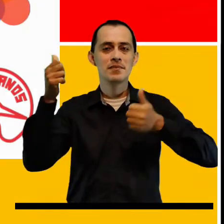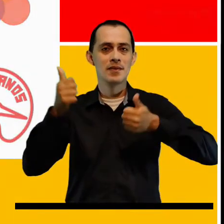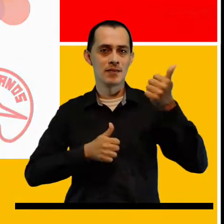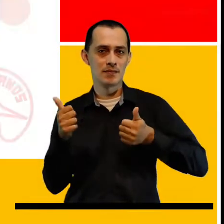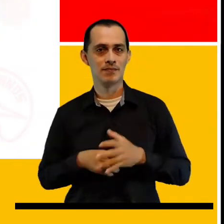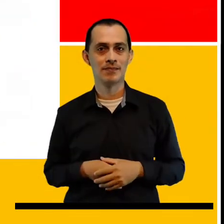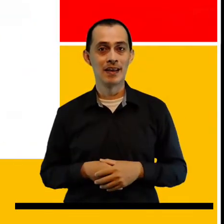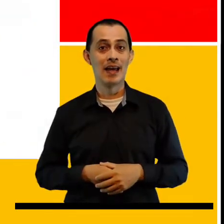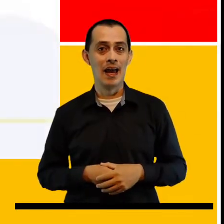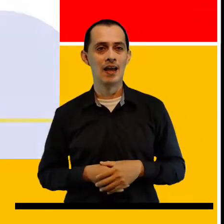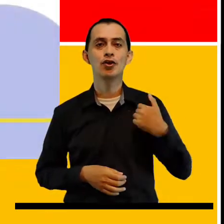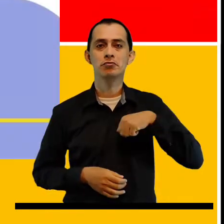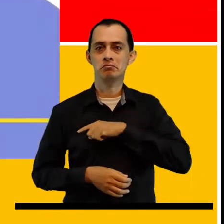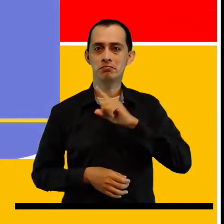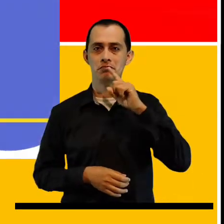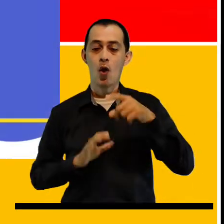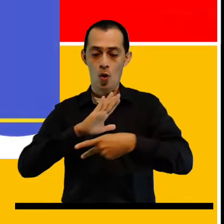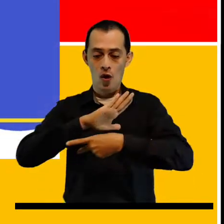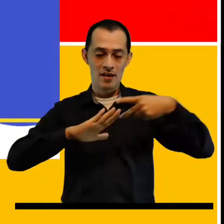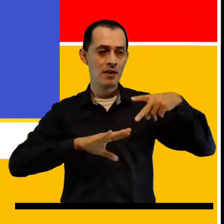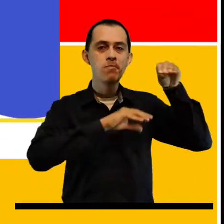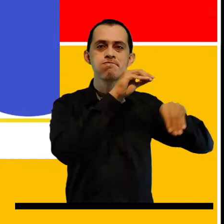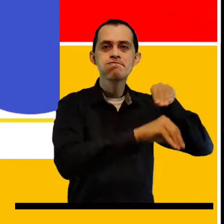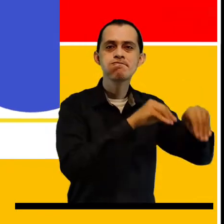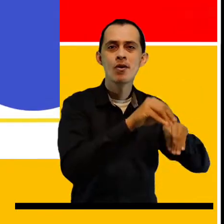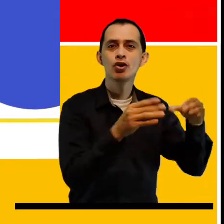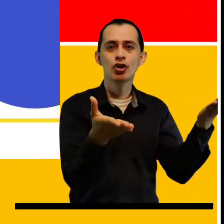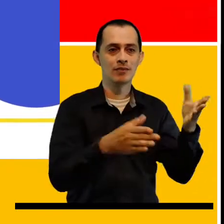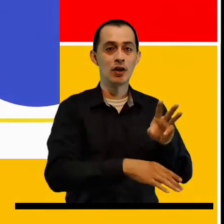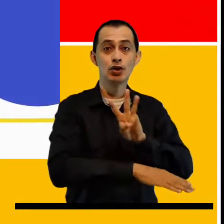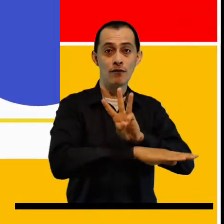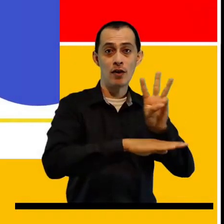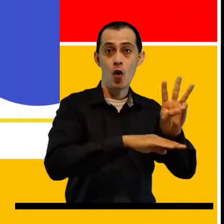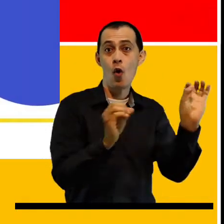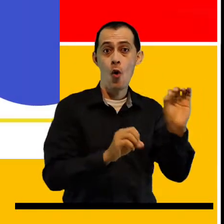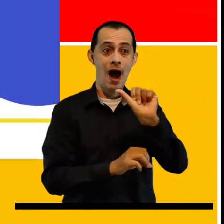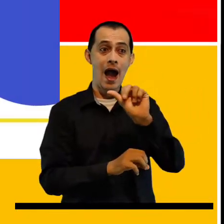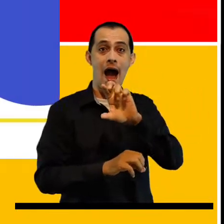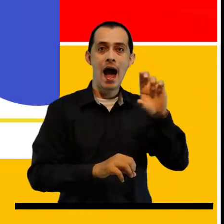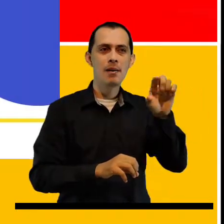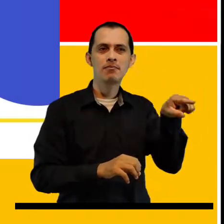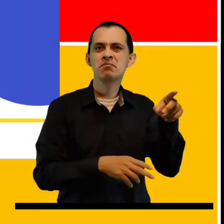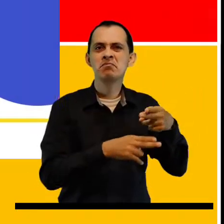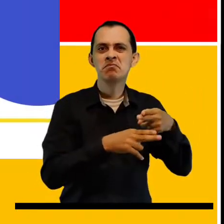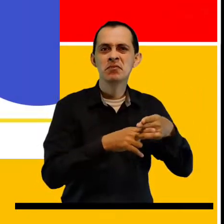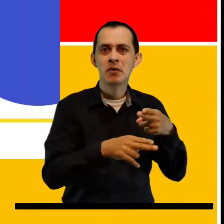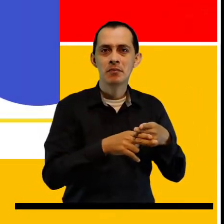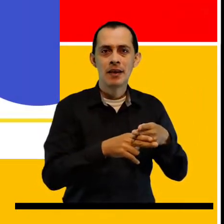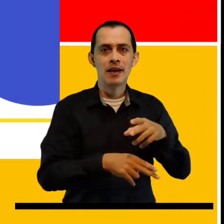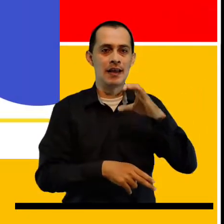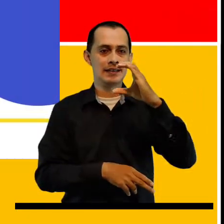la creación de la hoja de vida en la plataforma creada por el Ministerio de Ciencias, antes